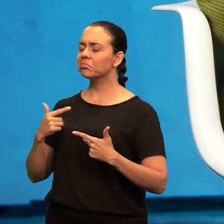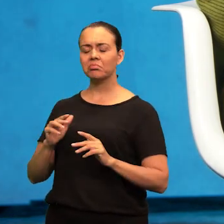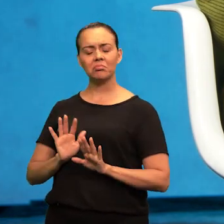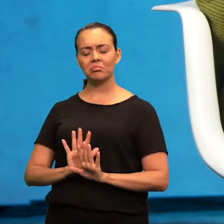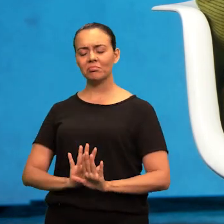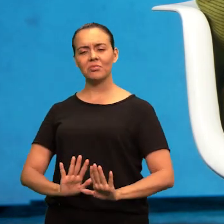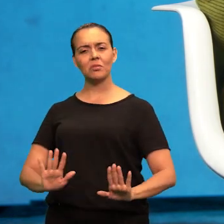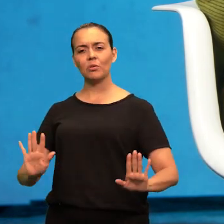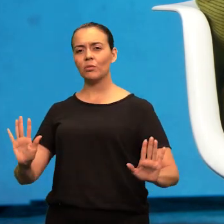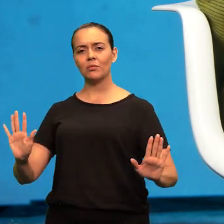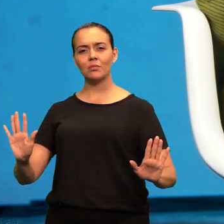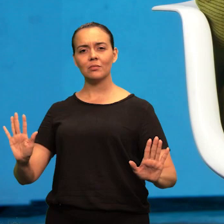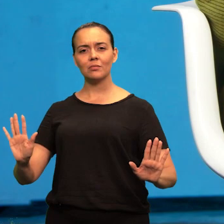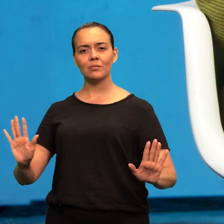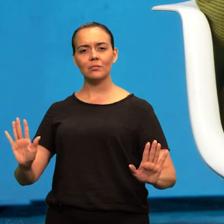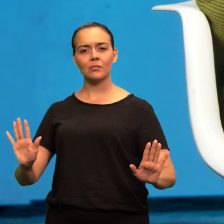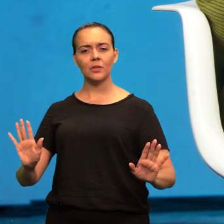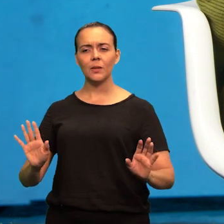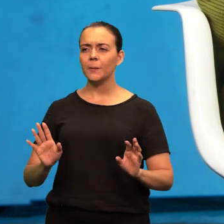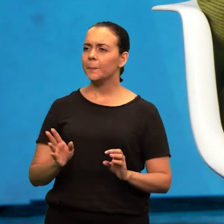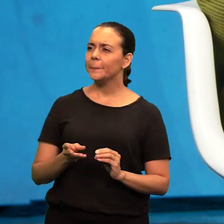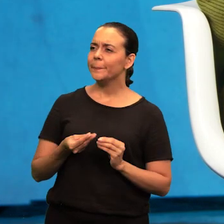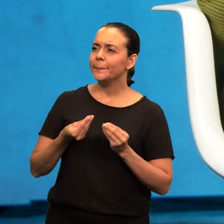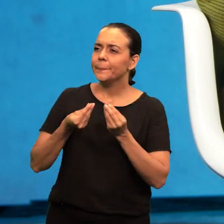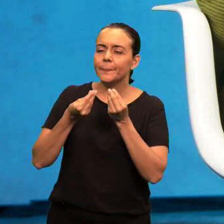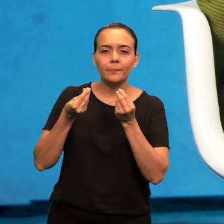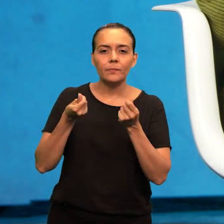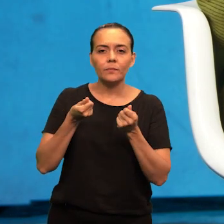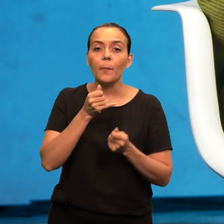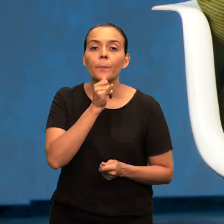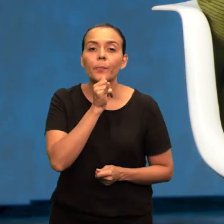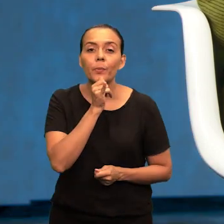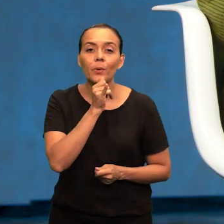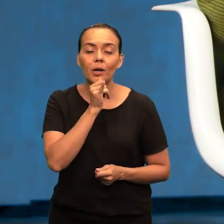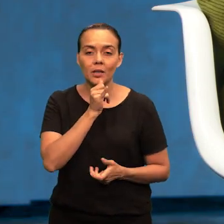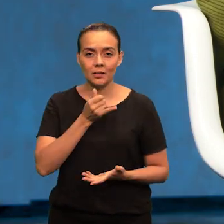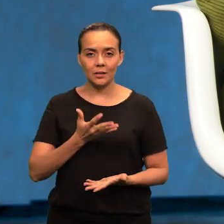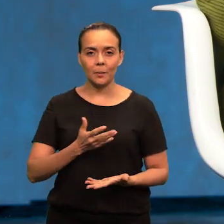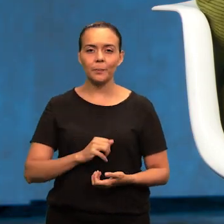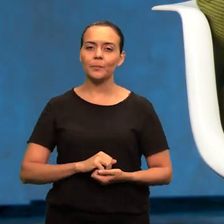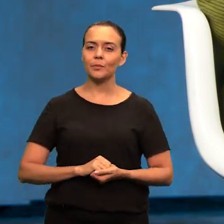que a gente vai achando que é natural, por exemplo,